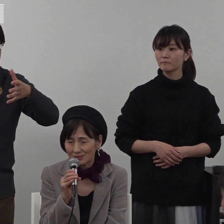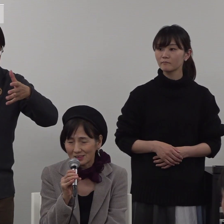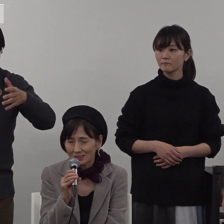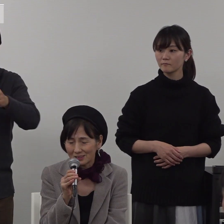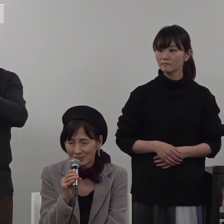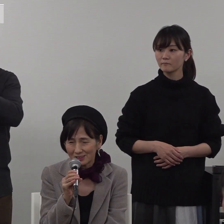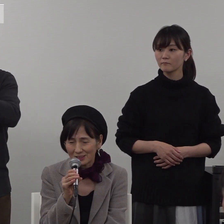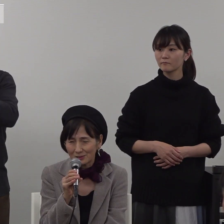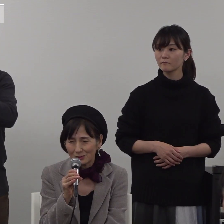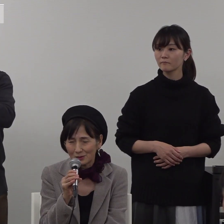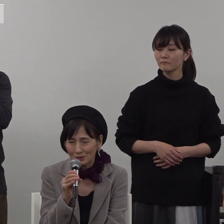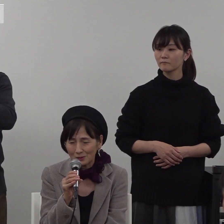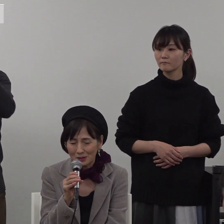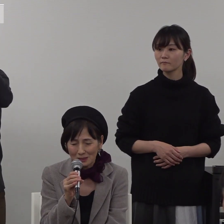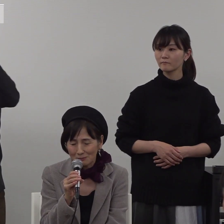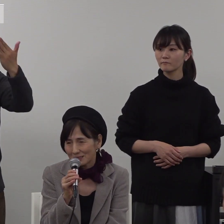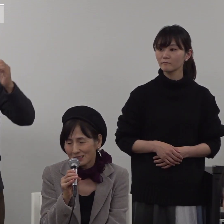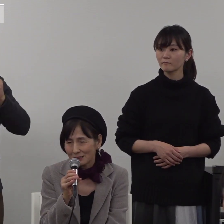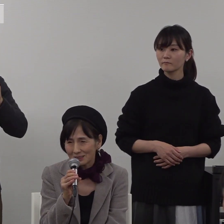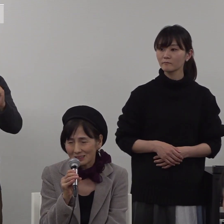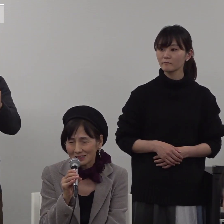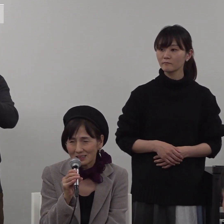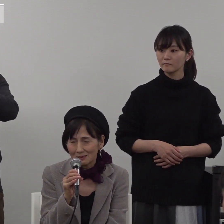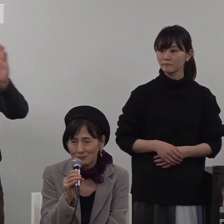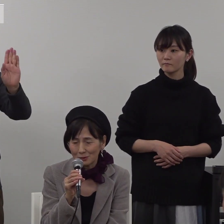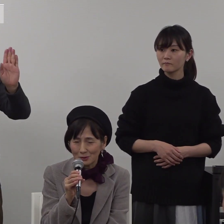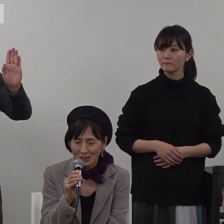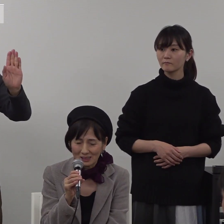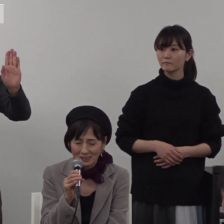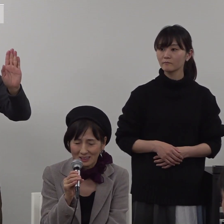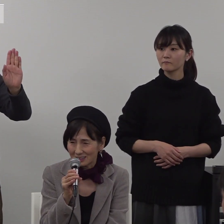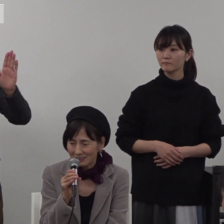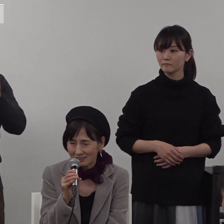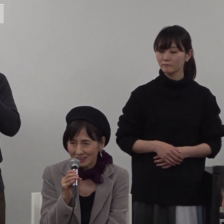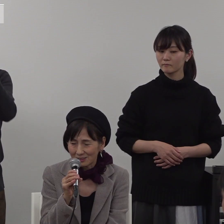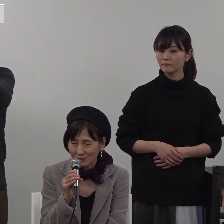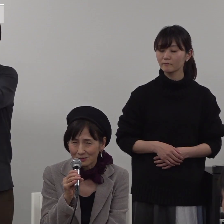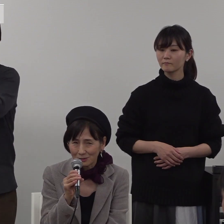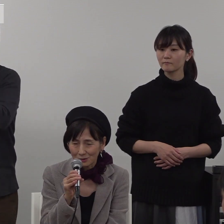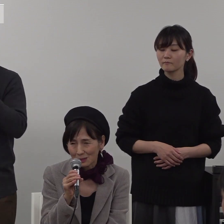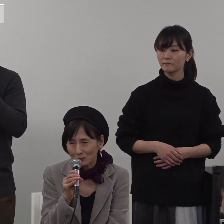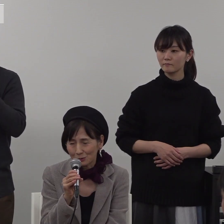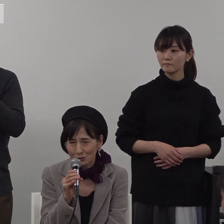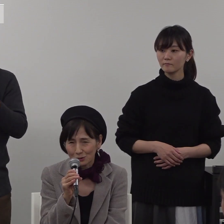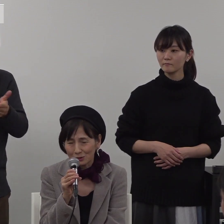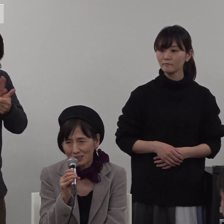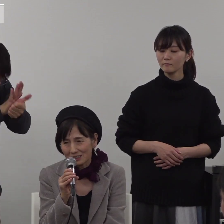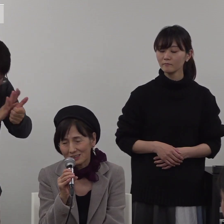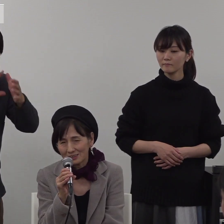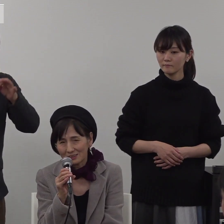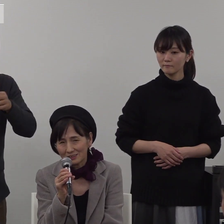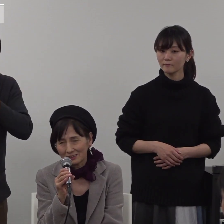っていうのを仲間たちからも手伝うからということをサポートするからっていうことで